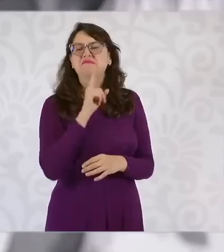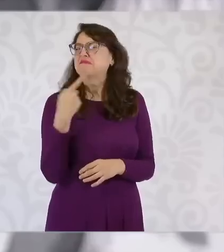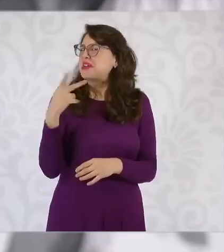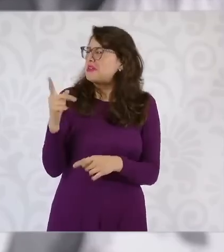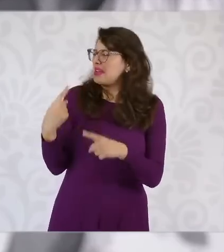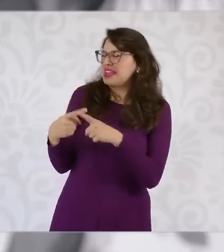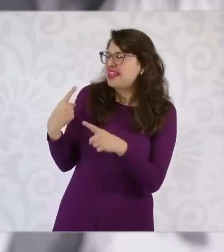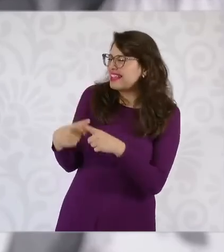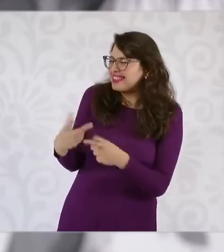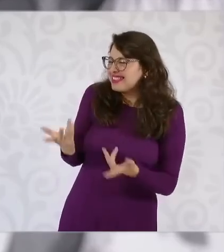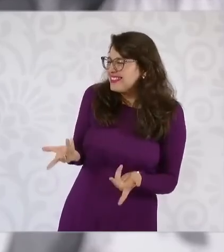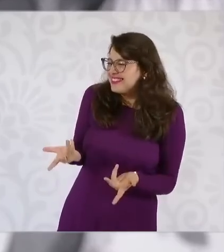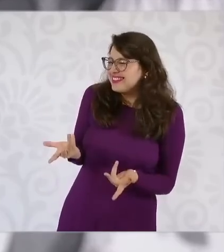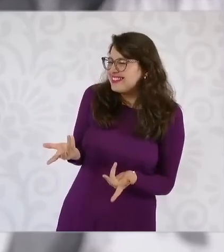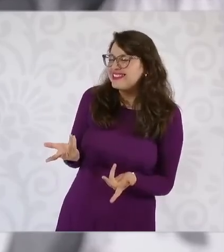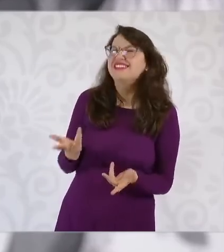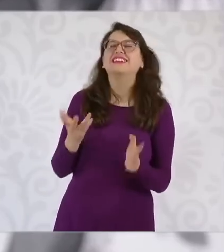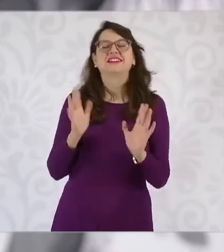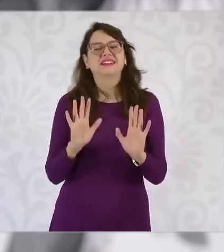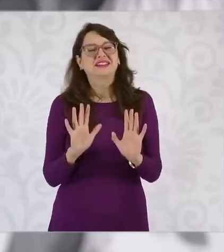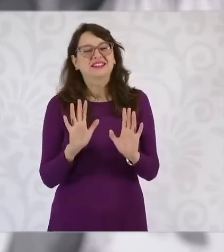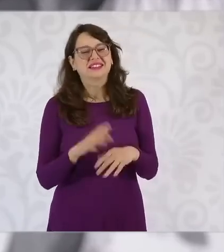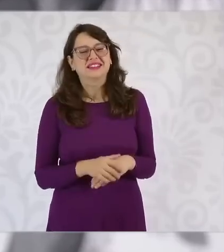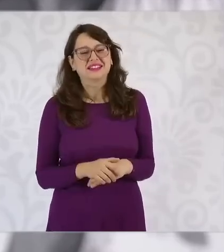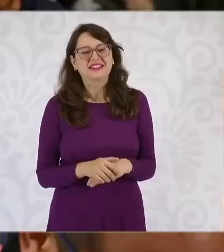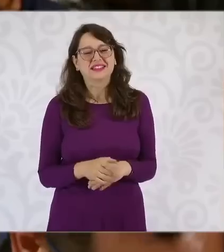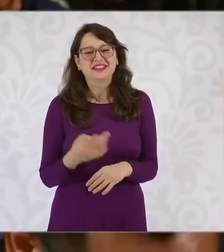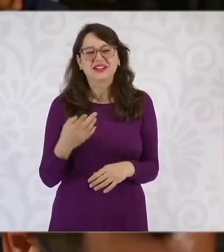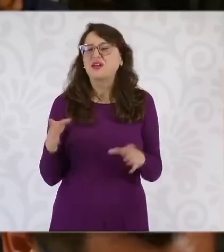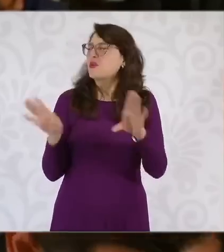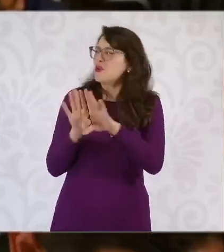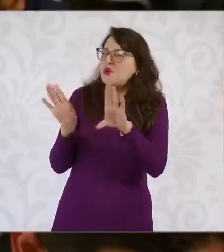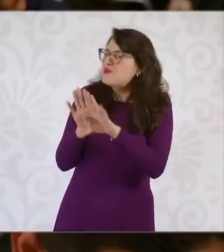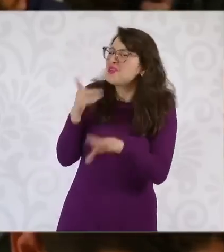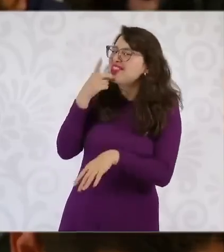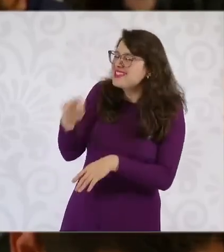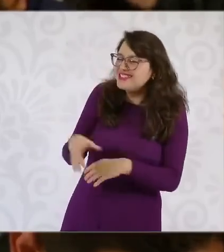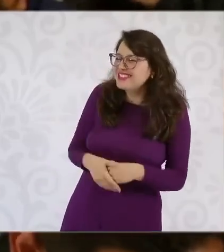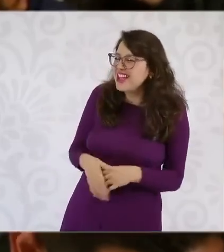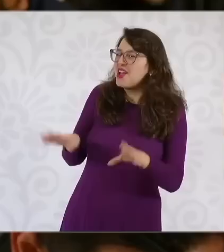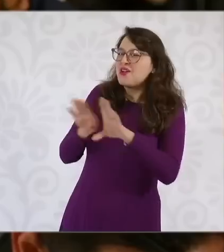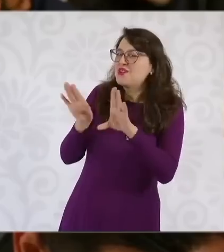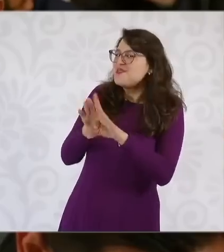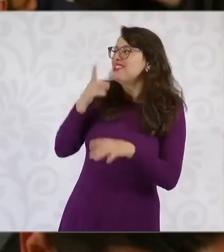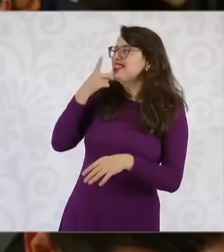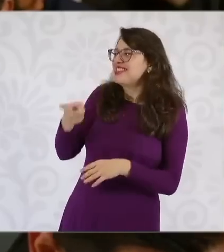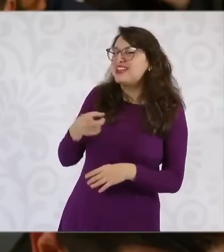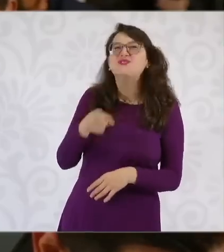pero desafortunadamente presidenta afortunadamente ahí quiere que lo repitas y ya lo escuchó muy bien